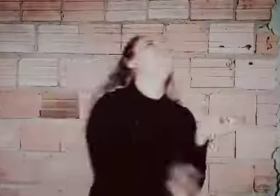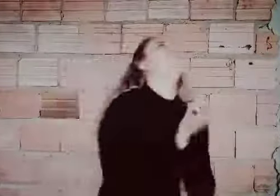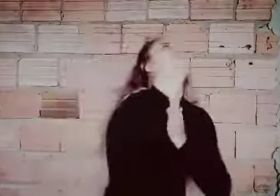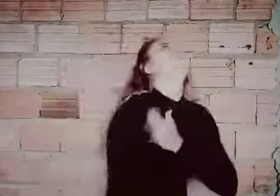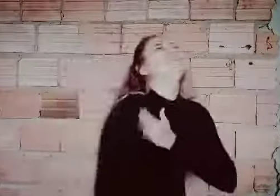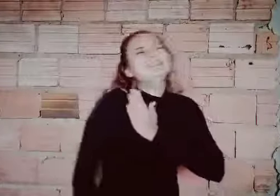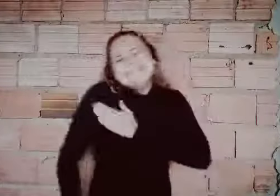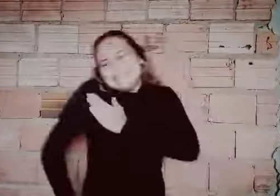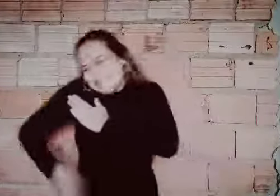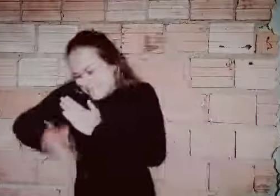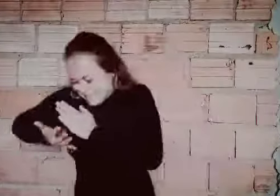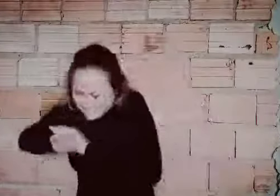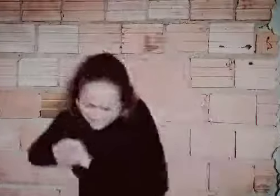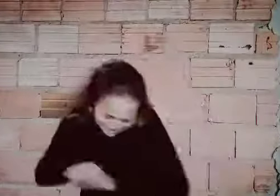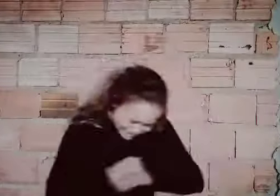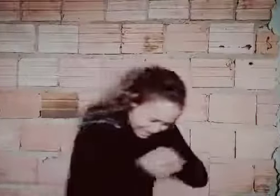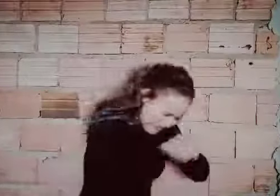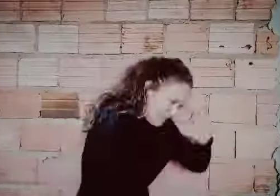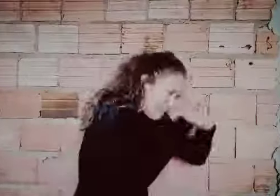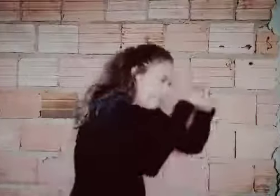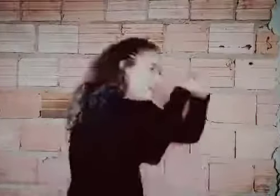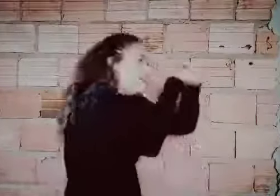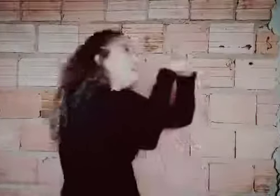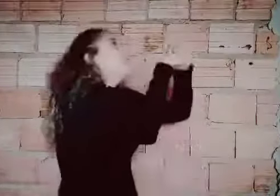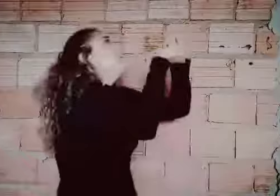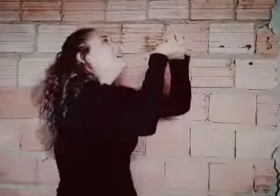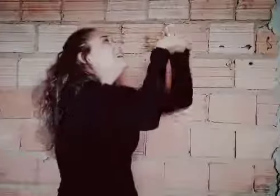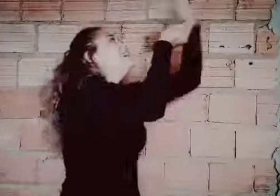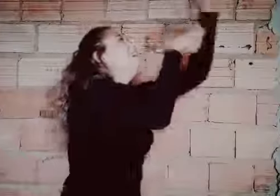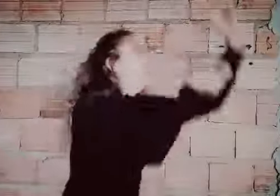Entre dentro de mim